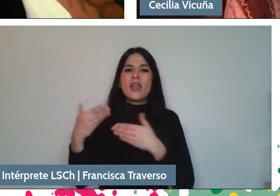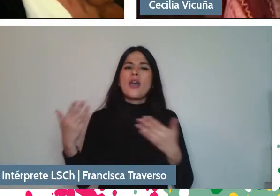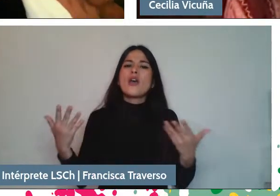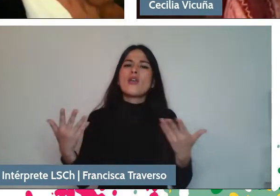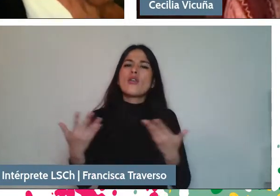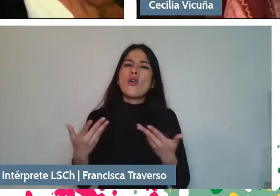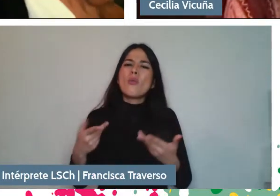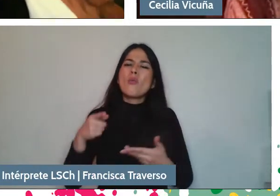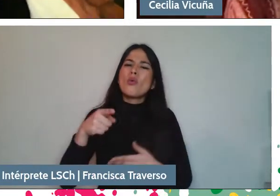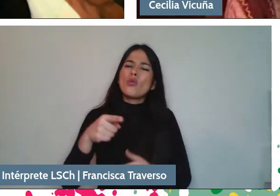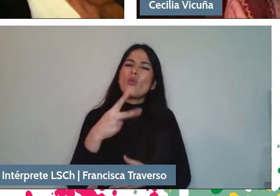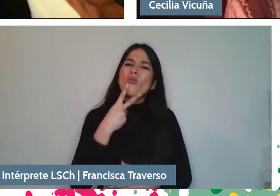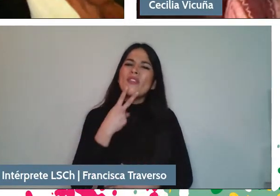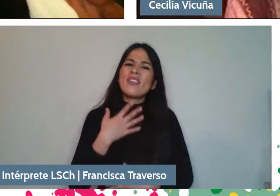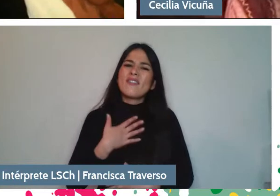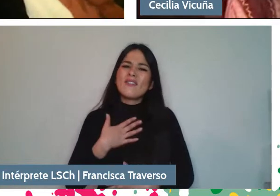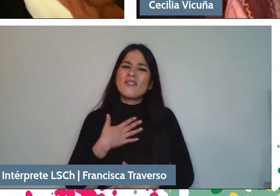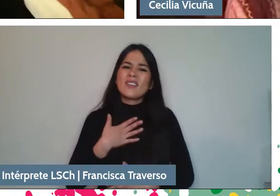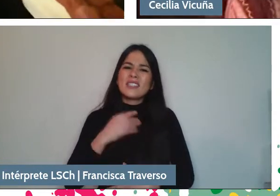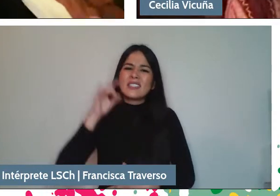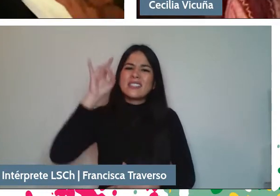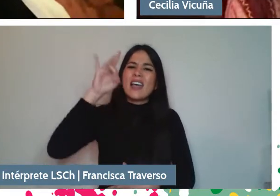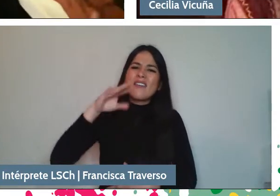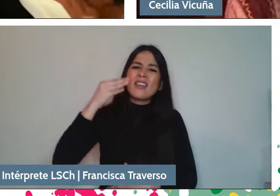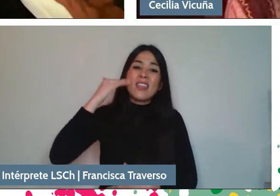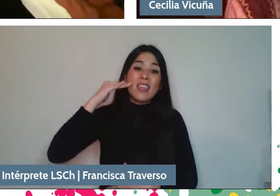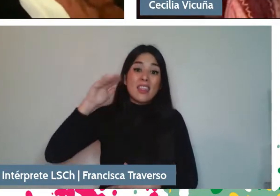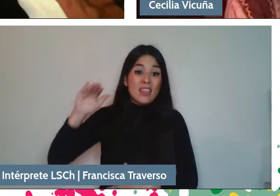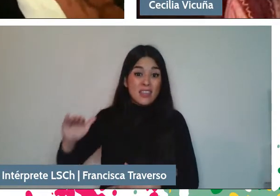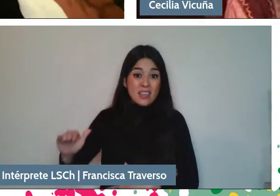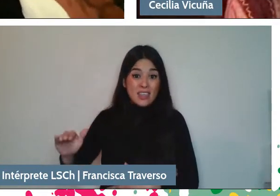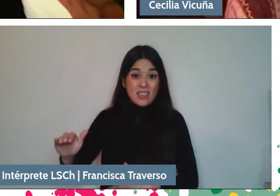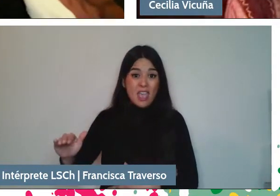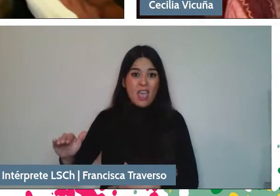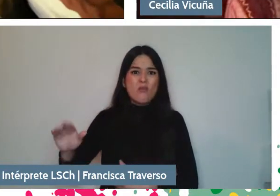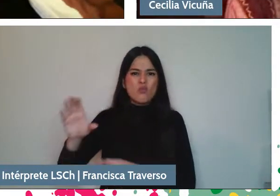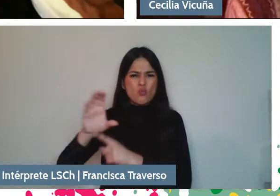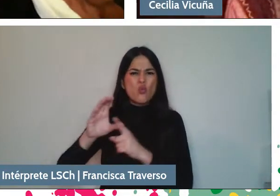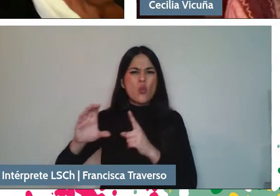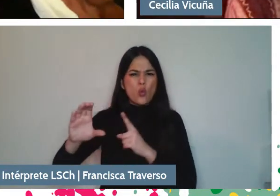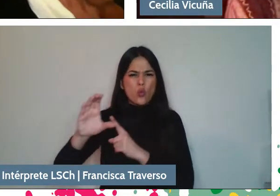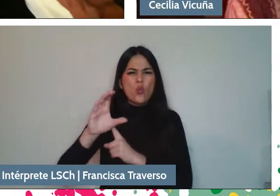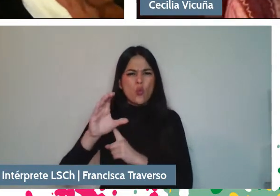Sabiendo que desde pequeña fuiste una persona muy culta que accediste a la poesía surrealista.